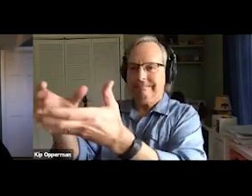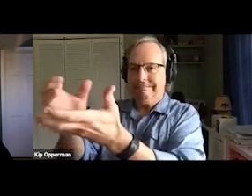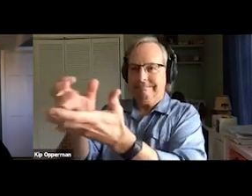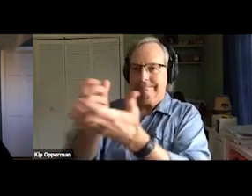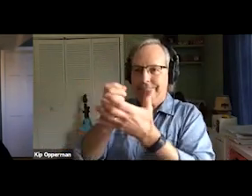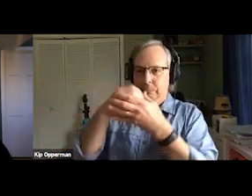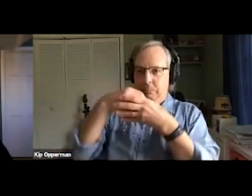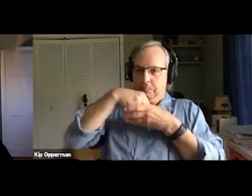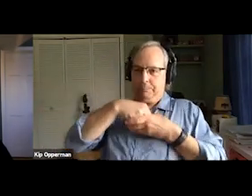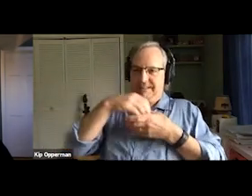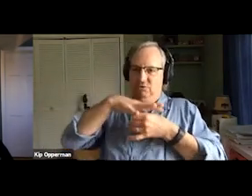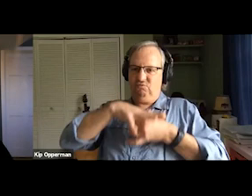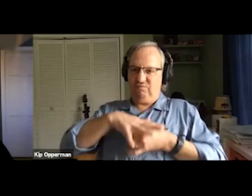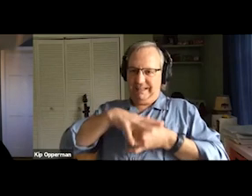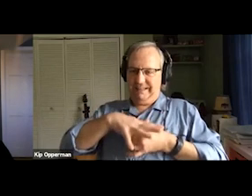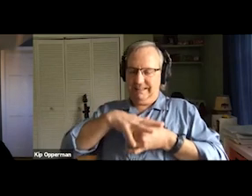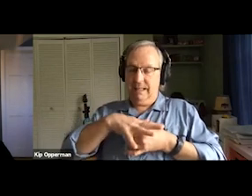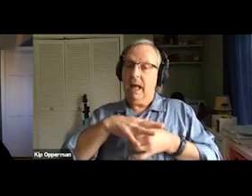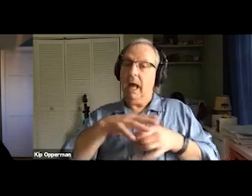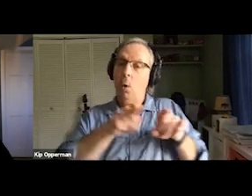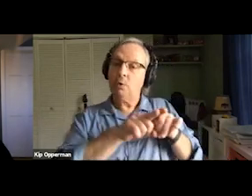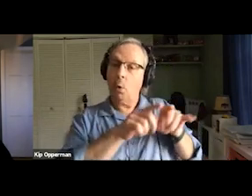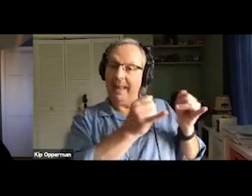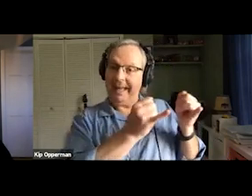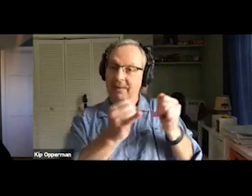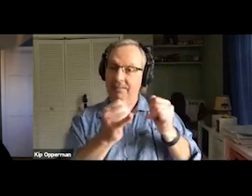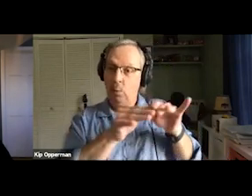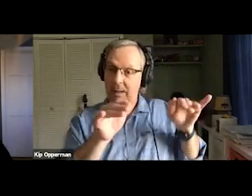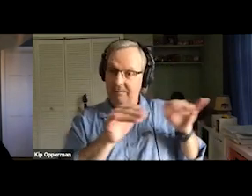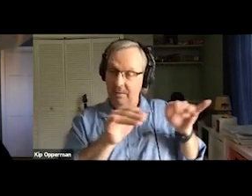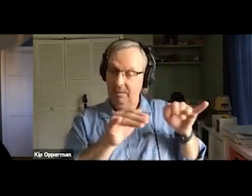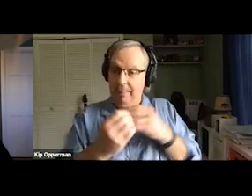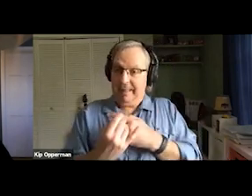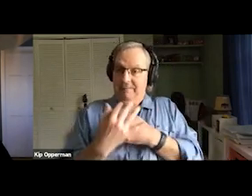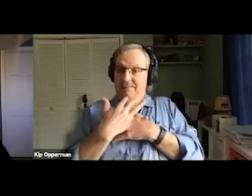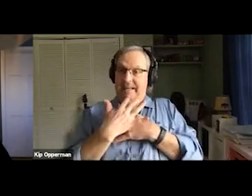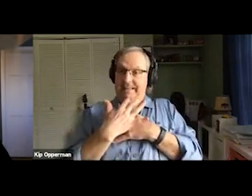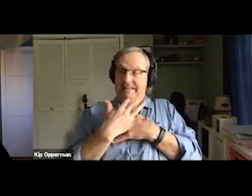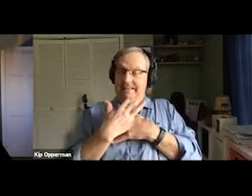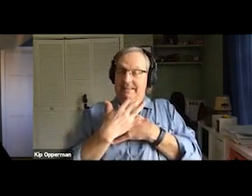además de los niveles individuales. Y los efectos de eso, nuevamente, diría que son probablemente más severos